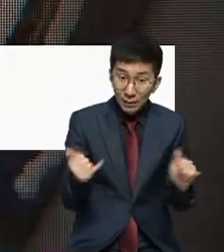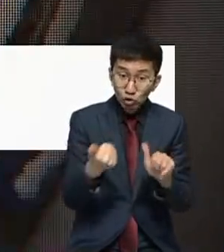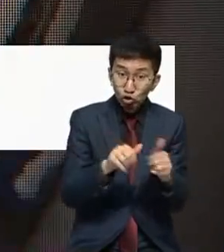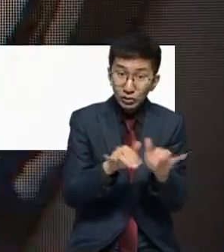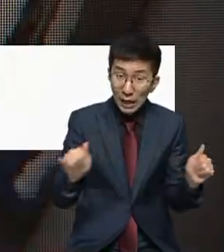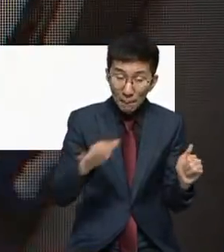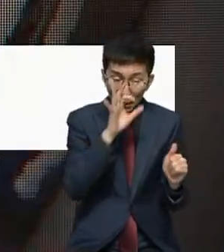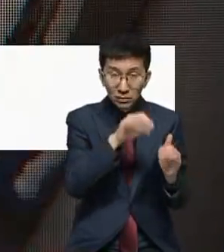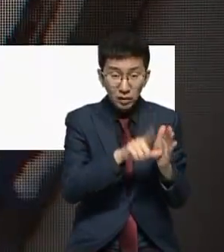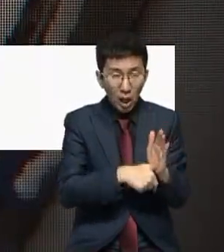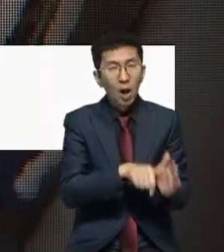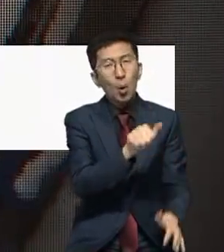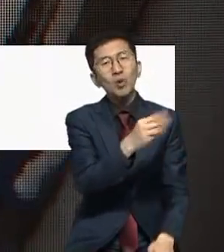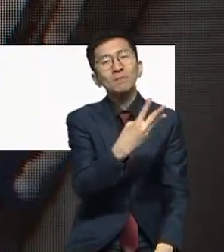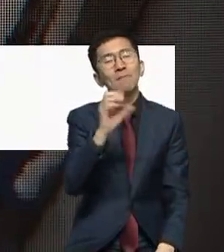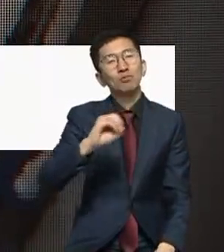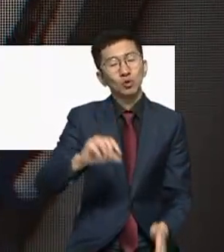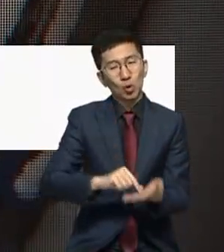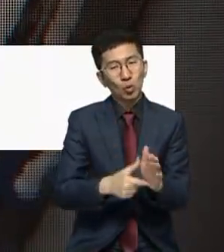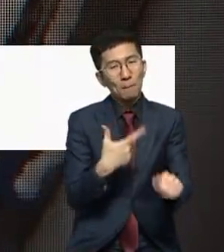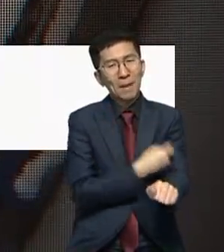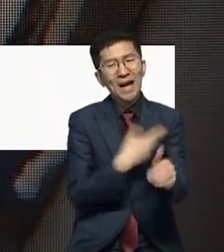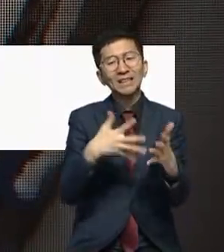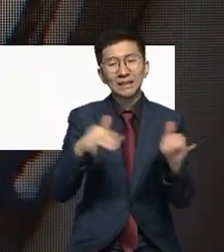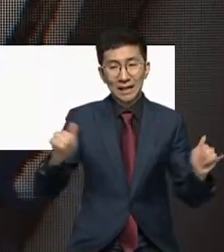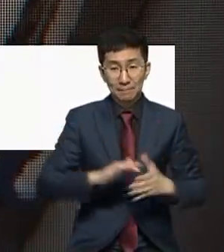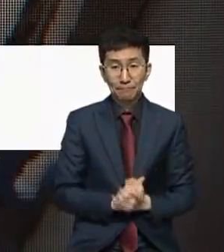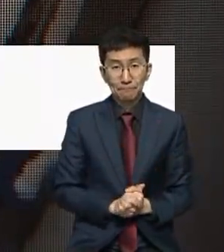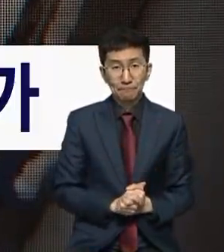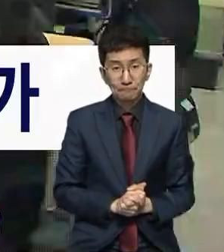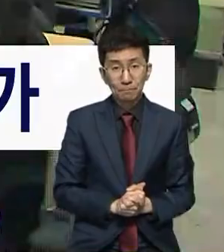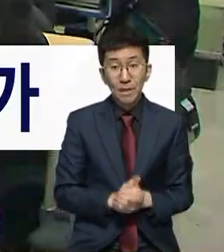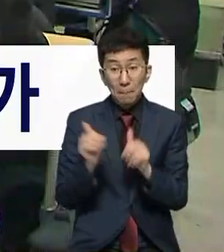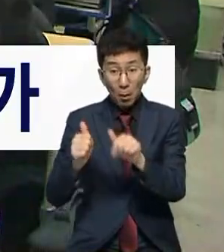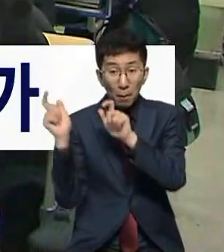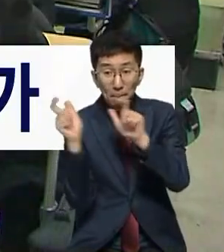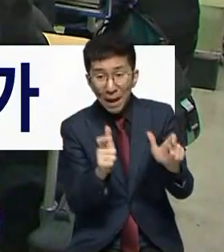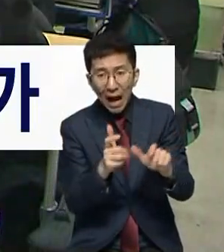미접종자인데 이들이 중증 환자와 사망자의 53%를 차지한다는 통계도 거듭 강조했습니다. 하지만 법원 결정에 따라 즉시 성인들을